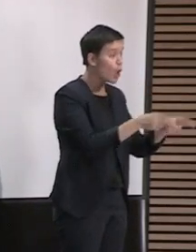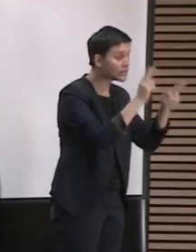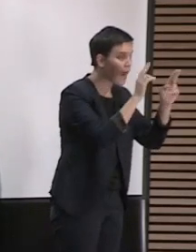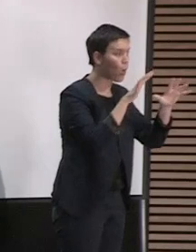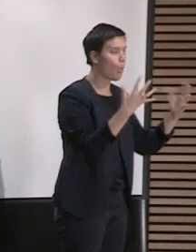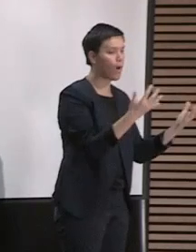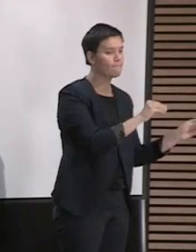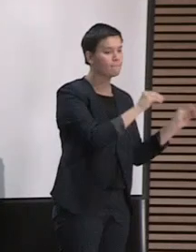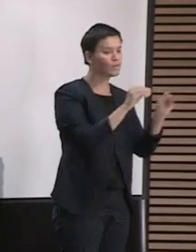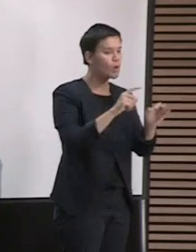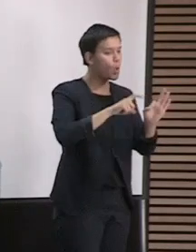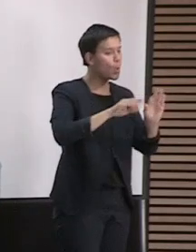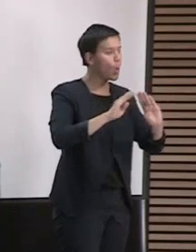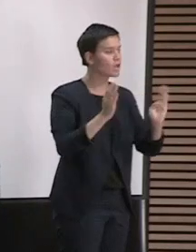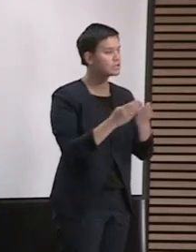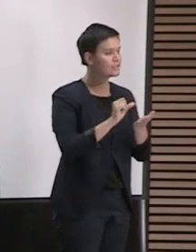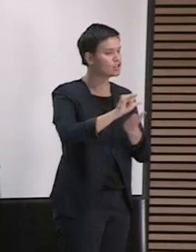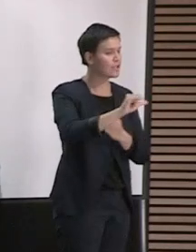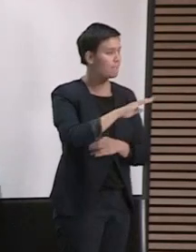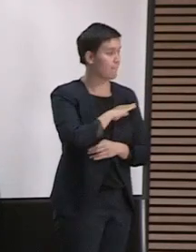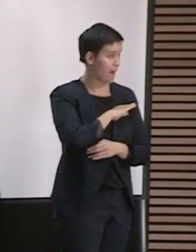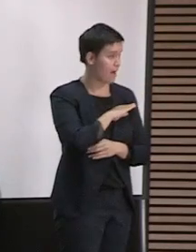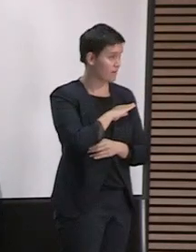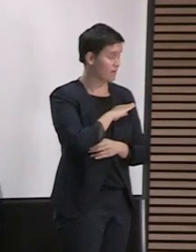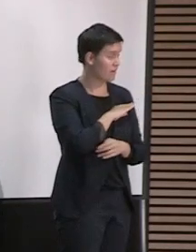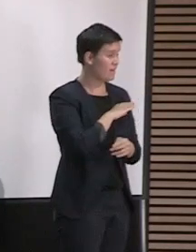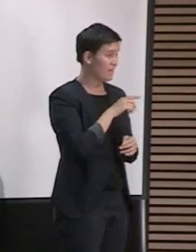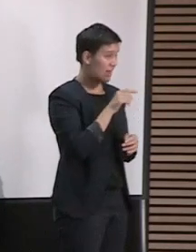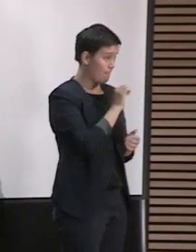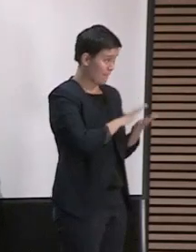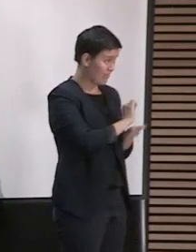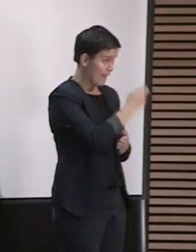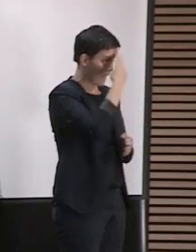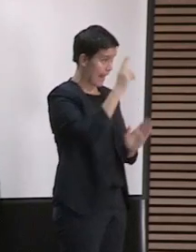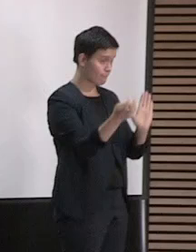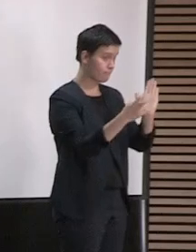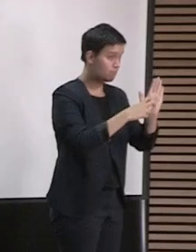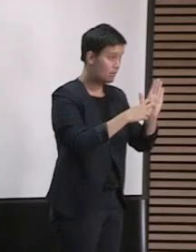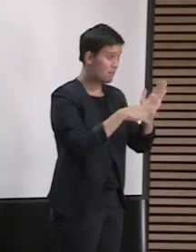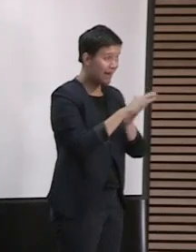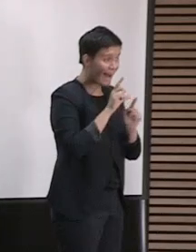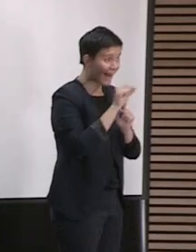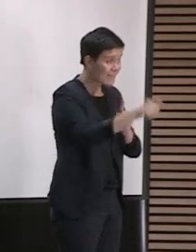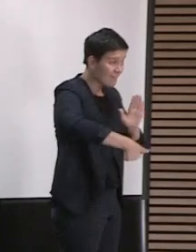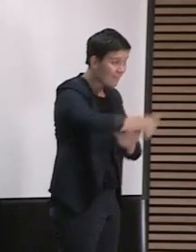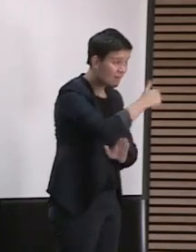uru ki roto. He whare MIQ me